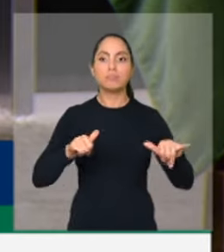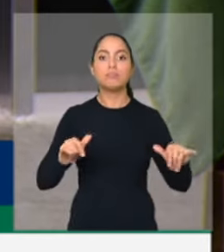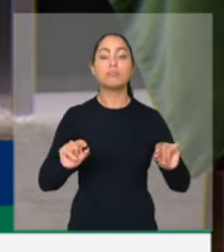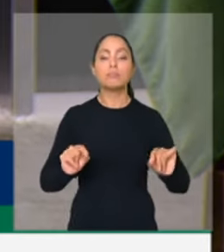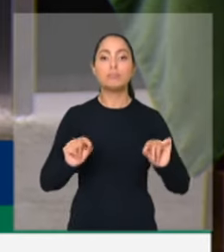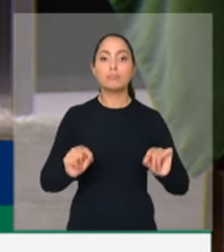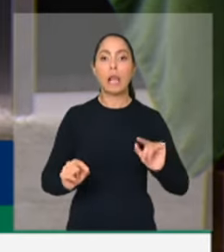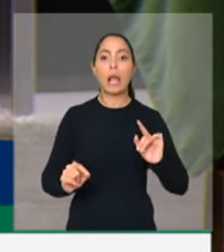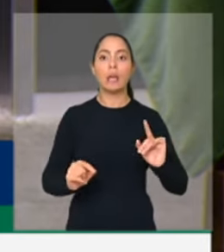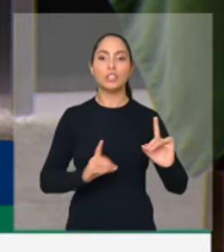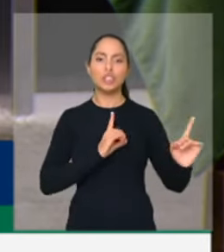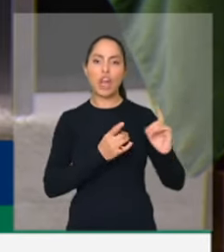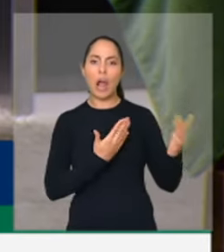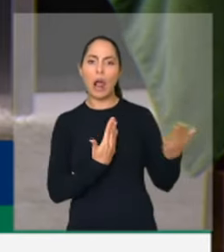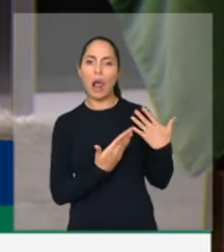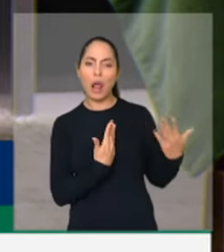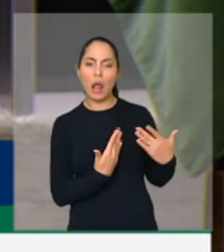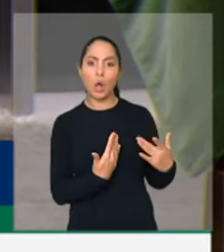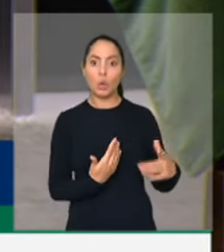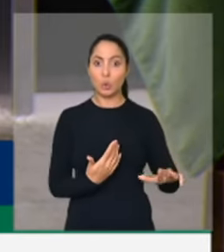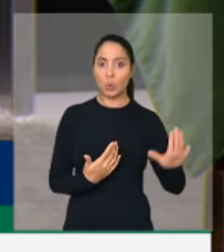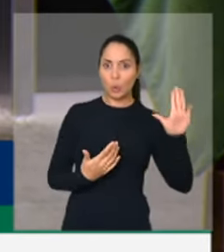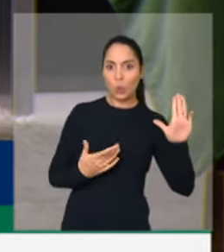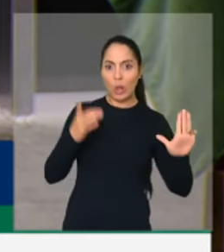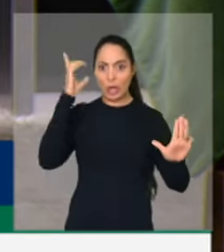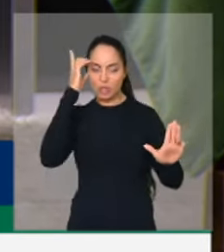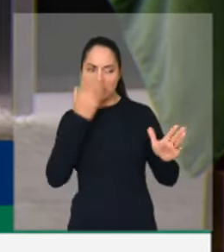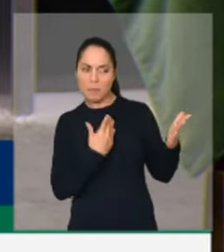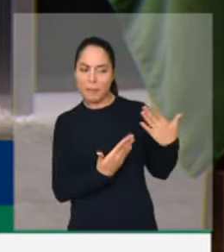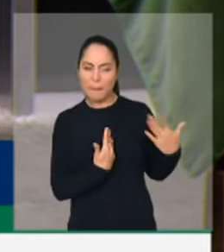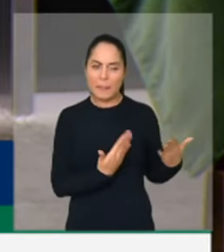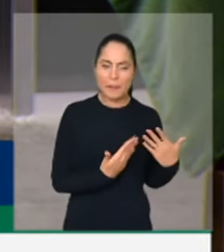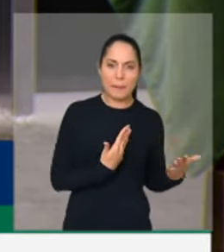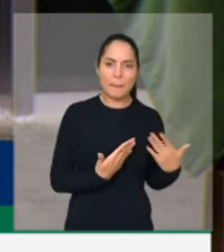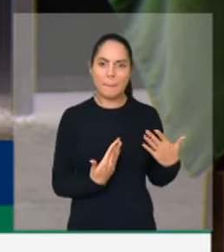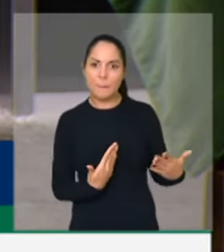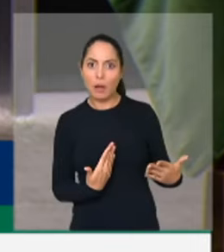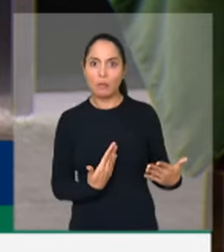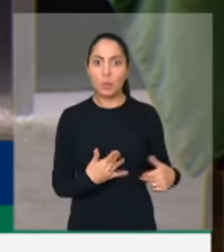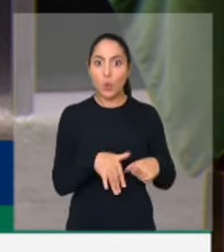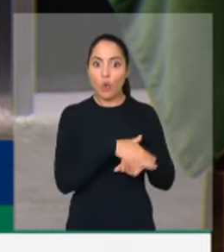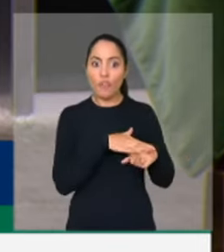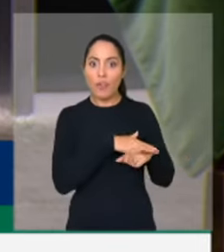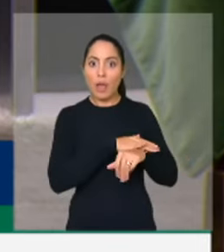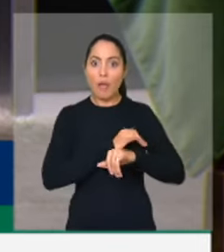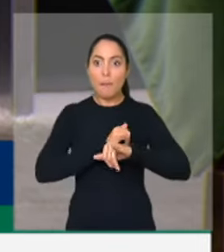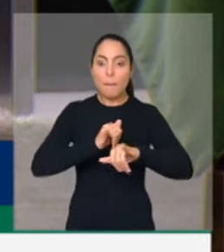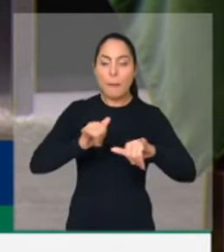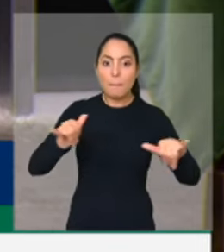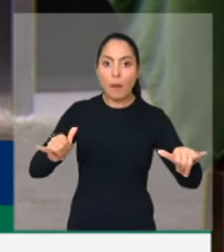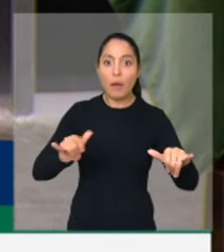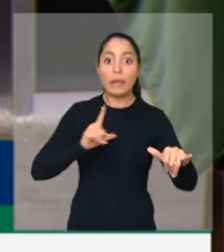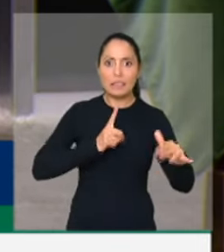ROUSSEFF, ALIÁS, UM DIÁLOGO QUE FOI EDITADO. MORO TEVE PARCIALIDADE NESSE JULGAMENTO. MORO É CRIMINOSO. POR ISSO,